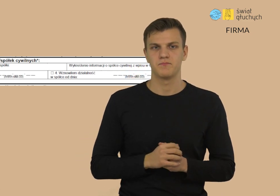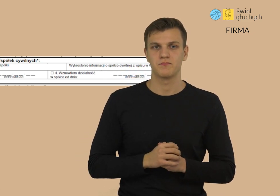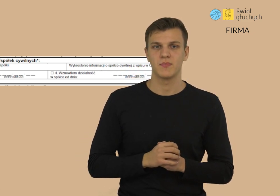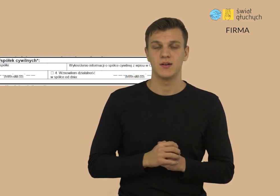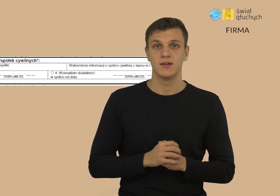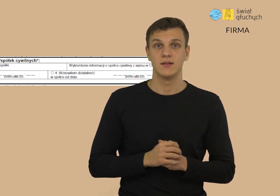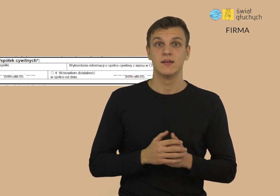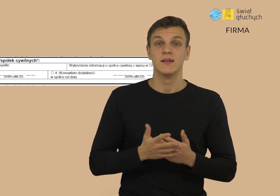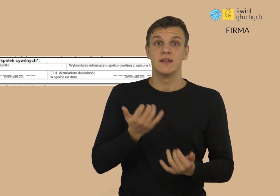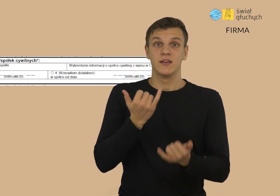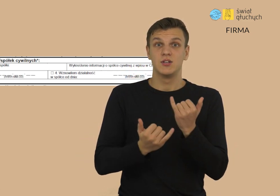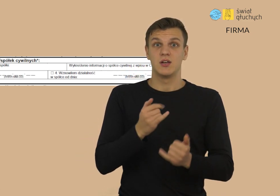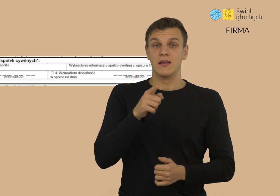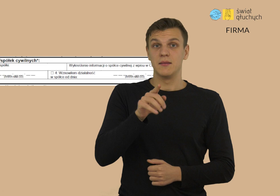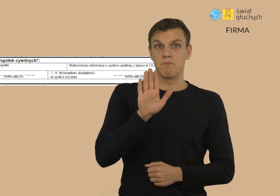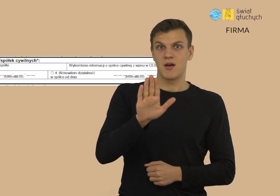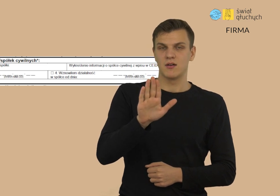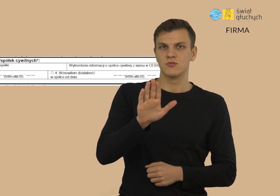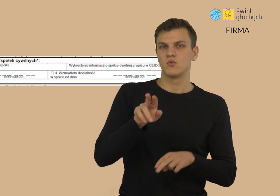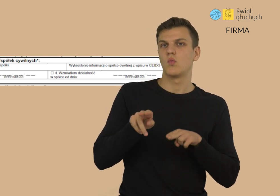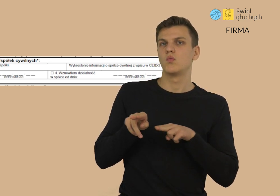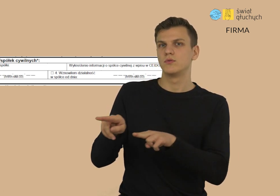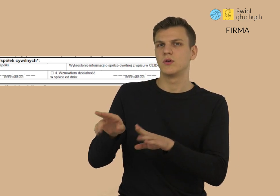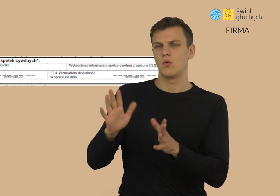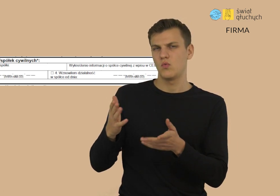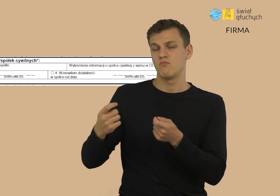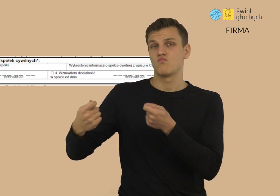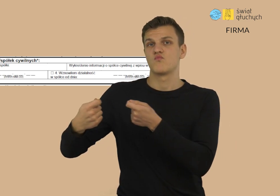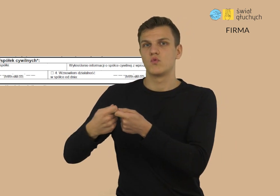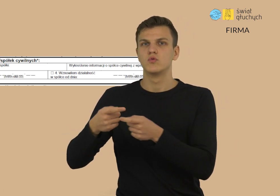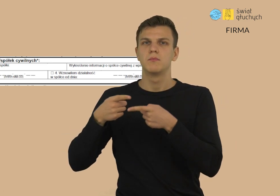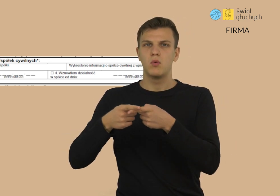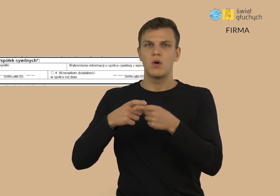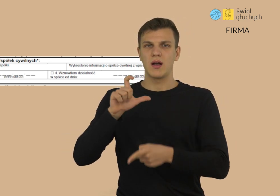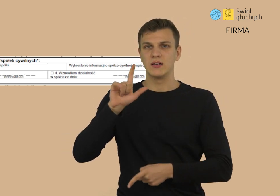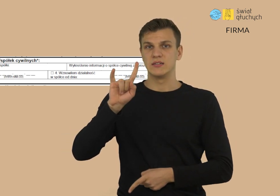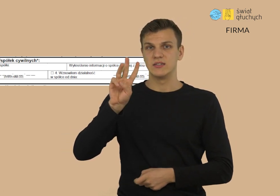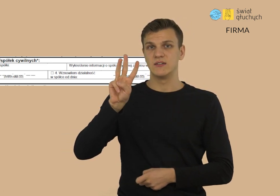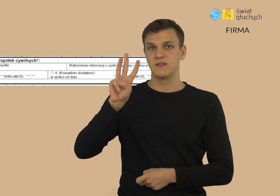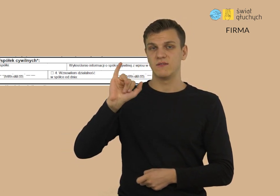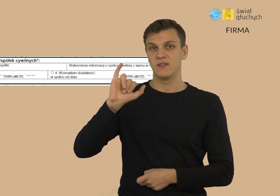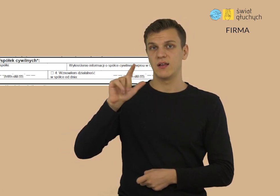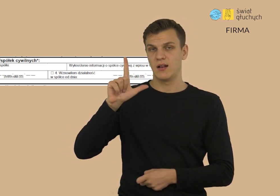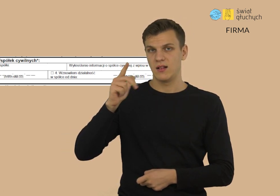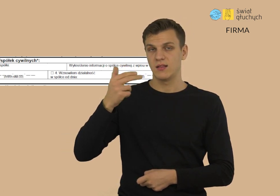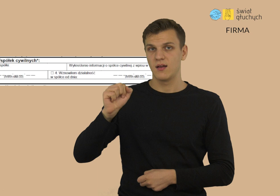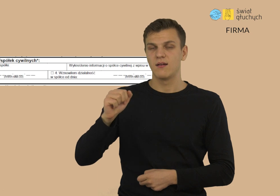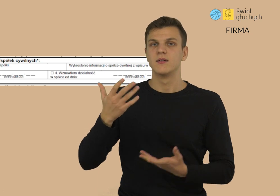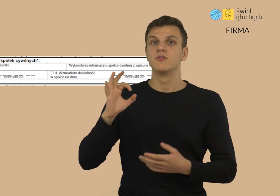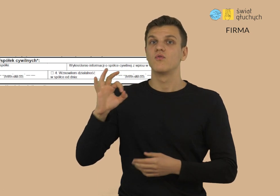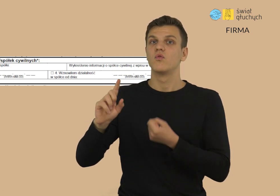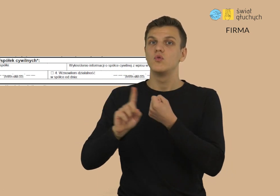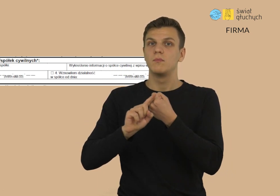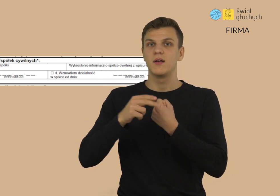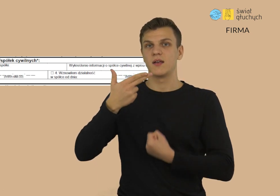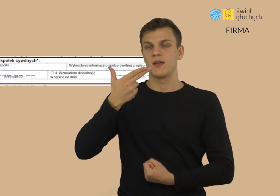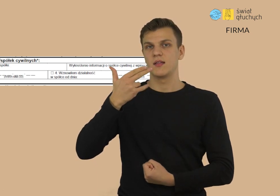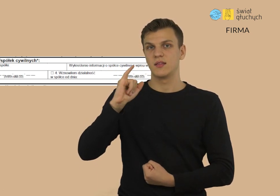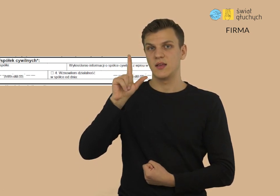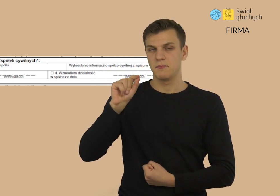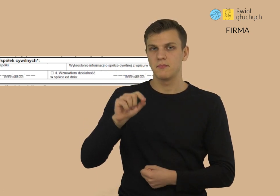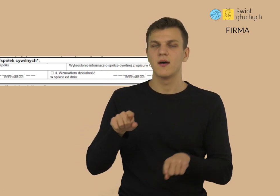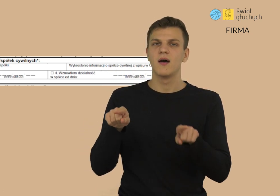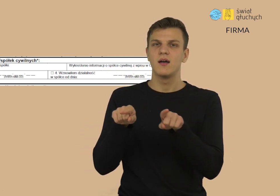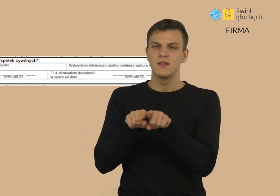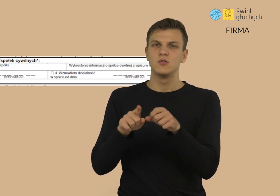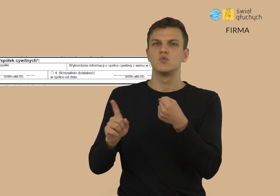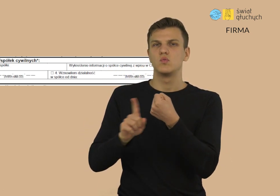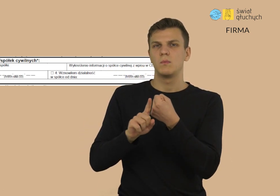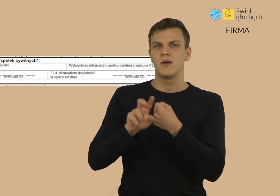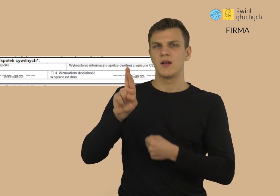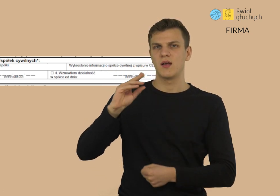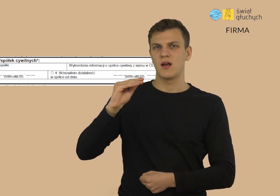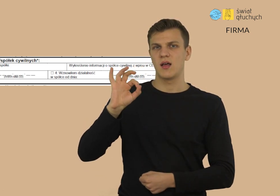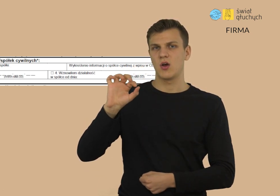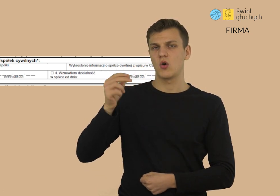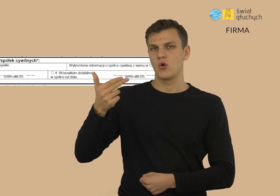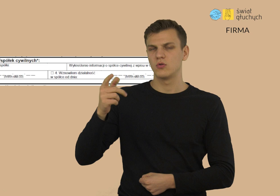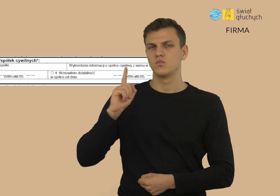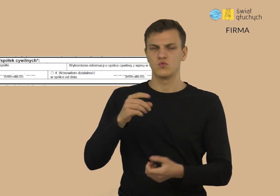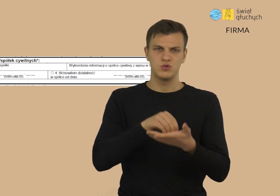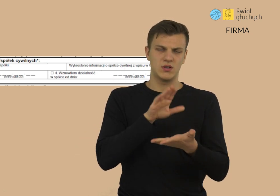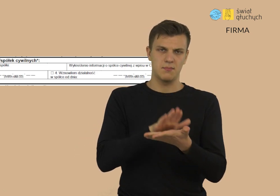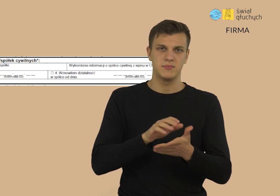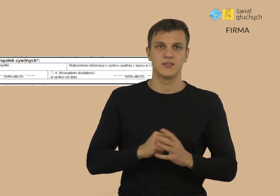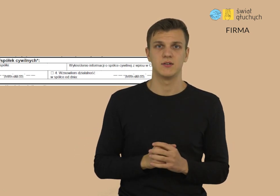Jeśli jesteś wspólnikiem jakiejś spółki cywilnej – wpisz jej numer NIP oraz numer REGON.